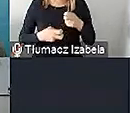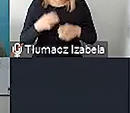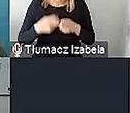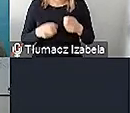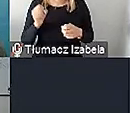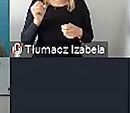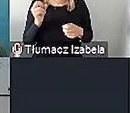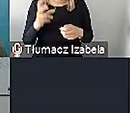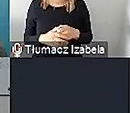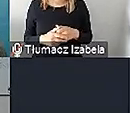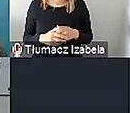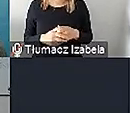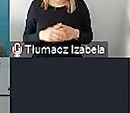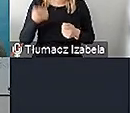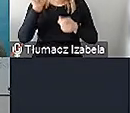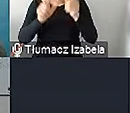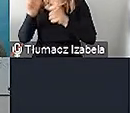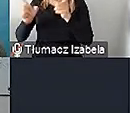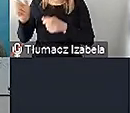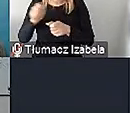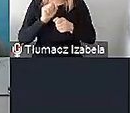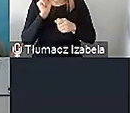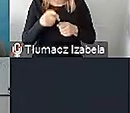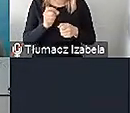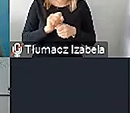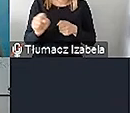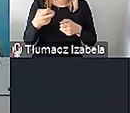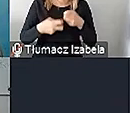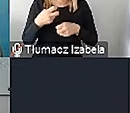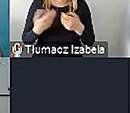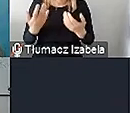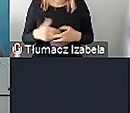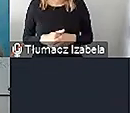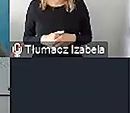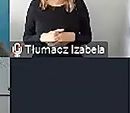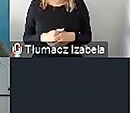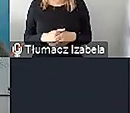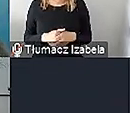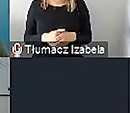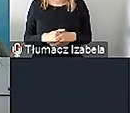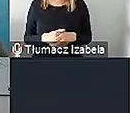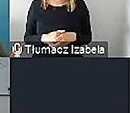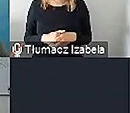Niestety indywidualnie takie problemy się pojawiają. Będziemy zaraz na czacie radzić...